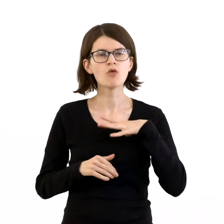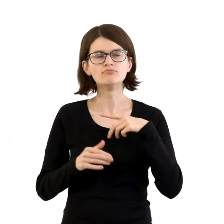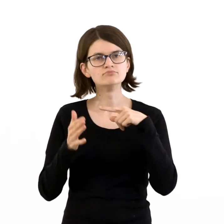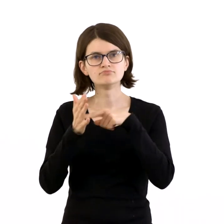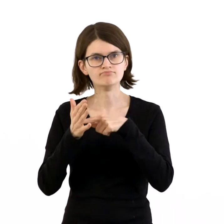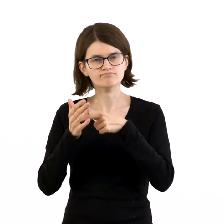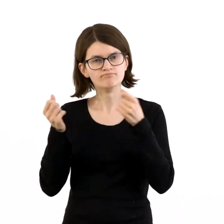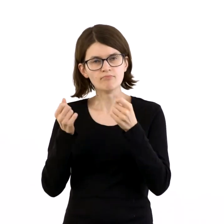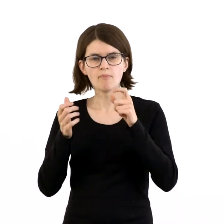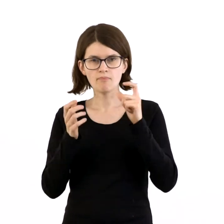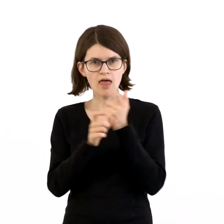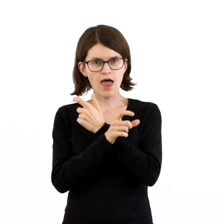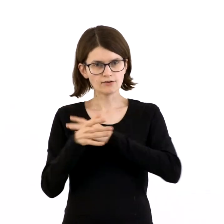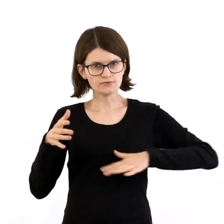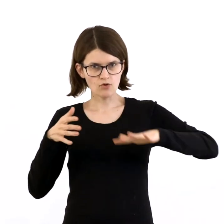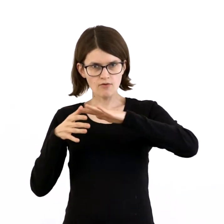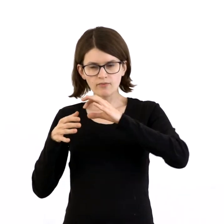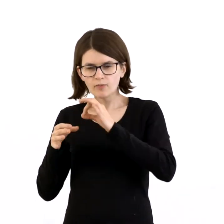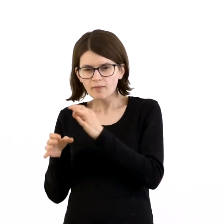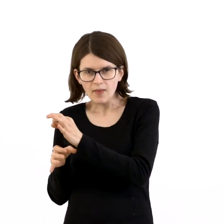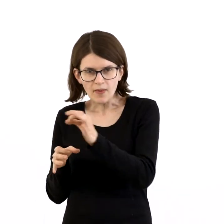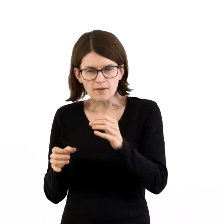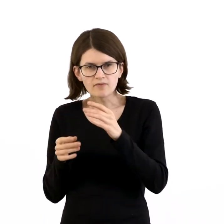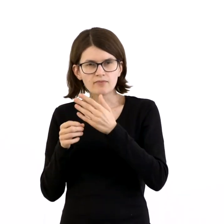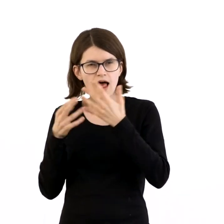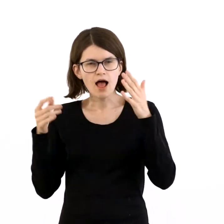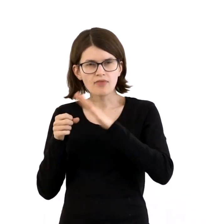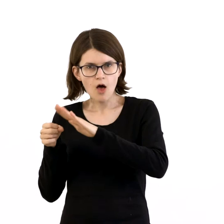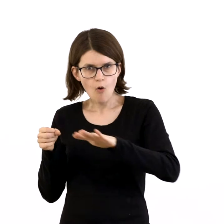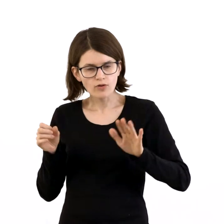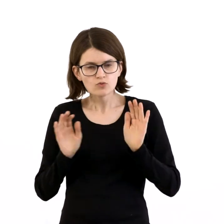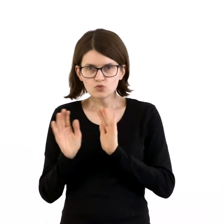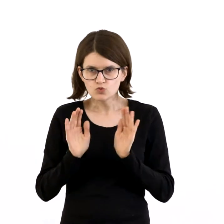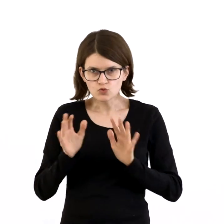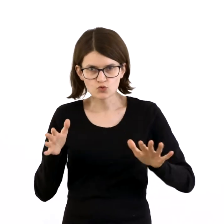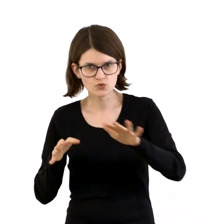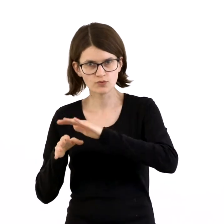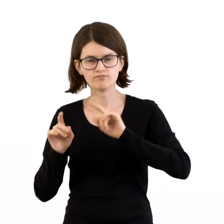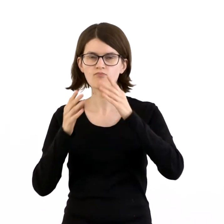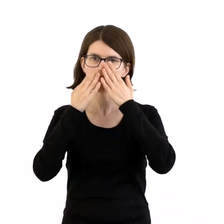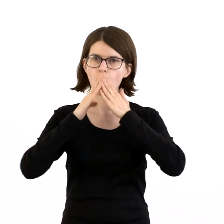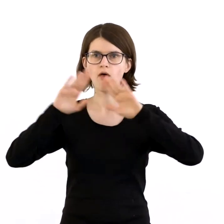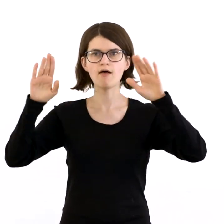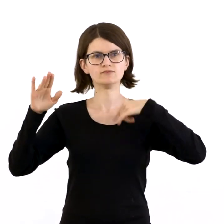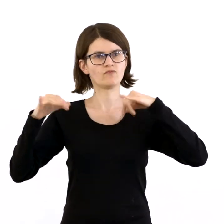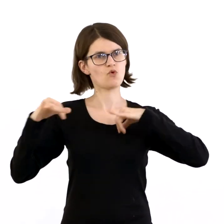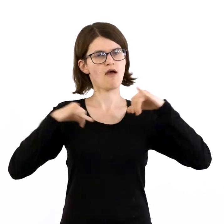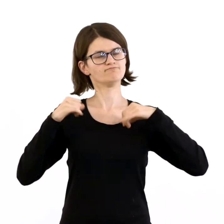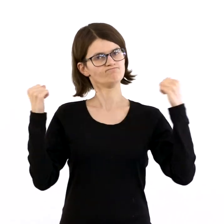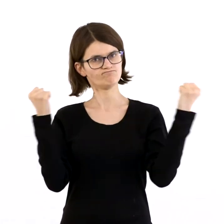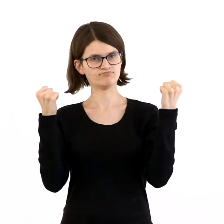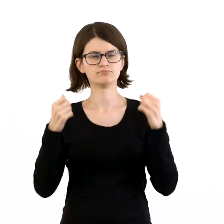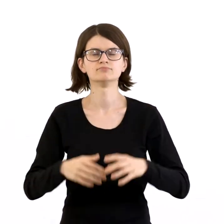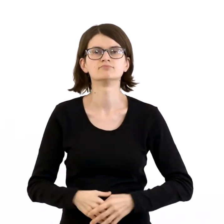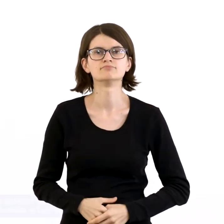Miała jednoczyć wielonarodowe państwo i chronić je, świadczyć o potędze władcy.